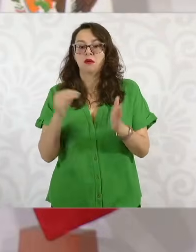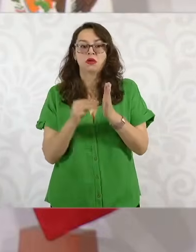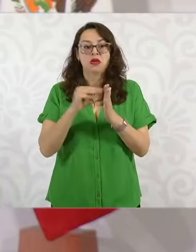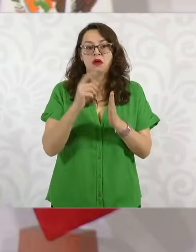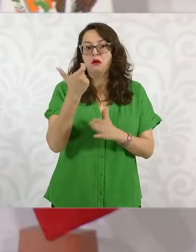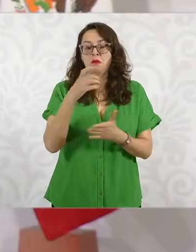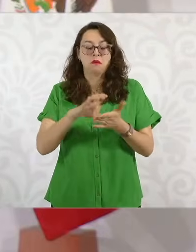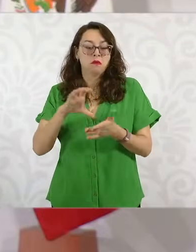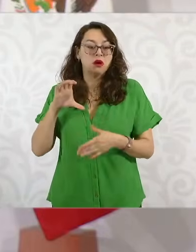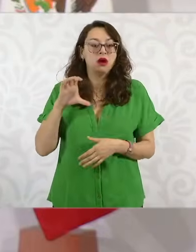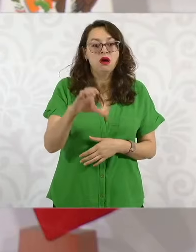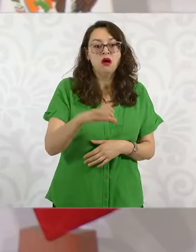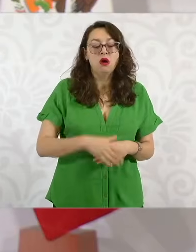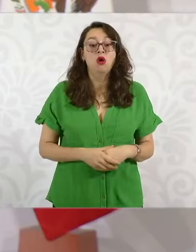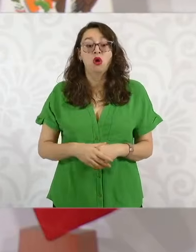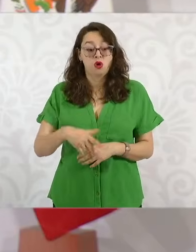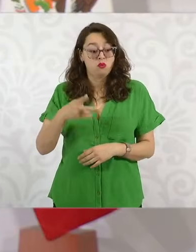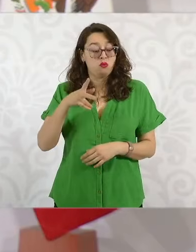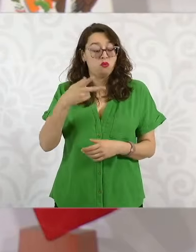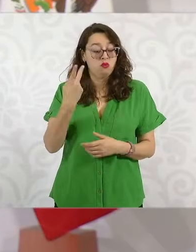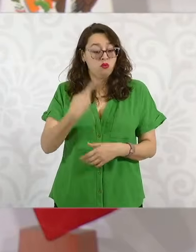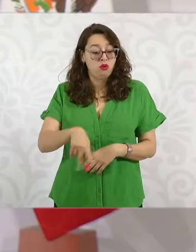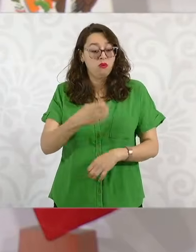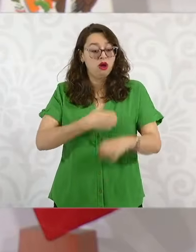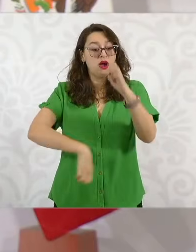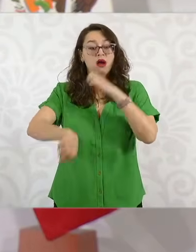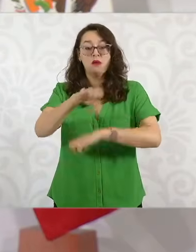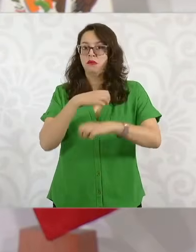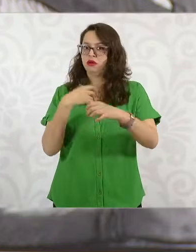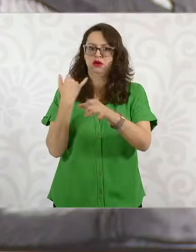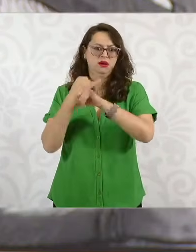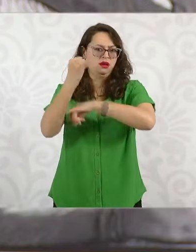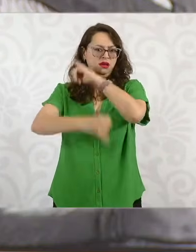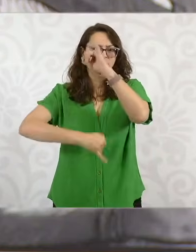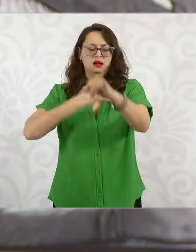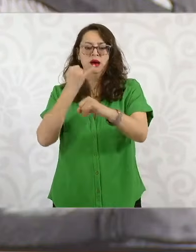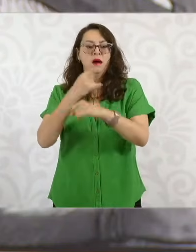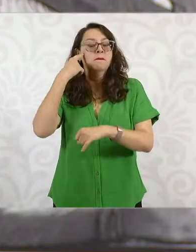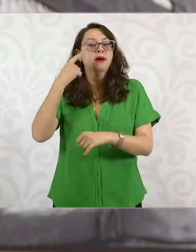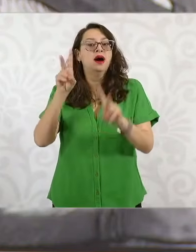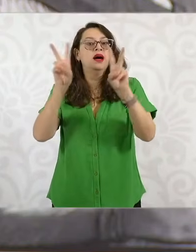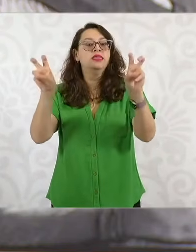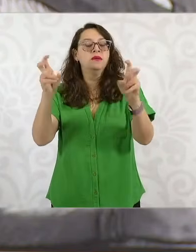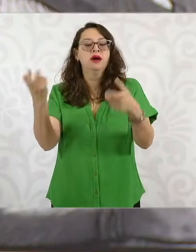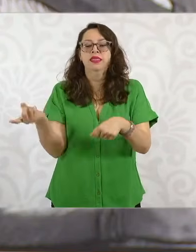Opel es una empresa líder mundial de autocuidado y salud cotidiana que sirve a millones de mexicanos